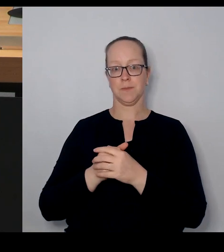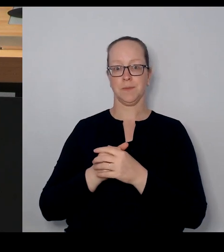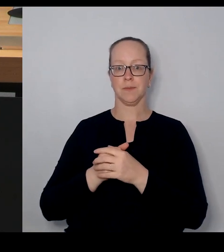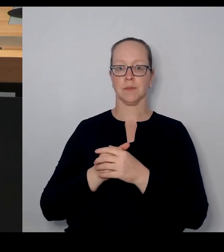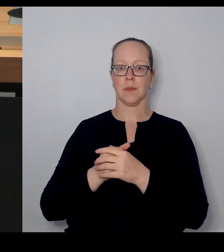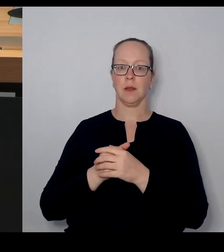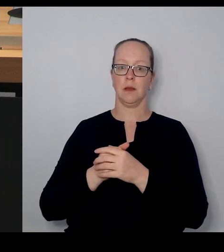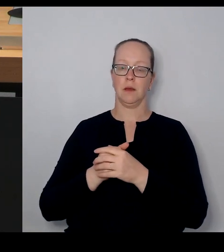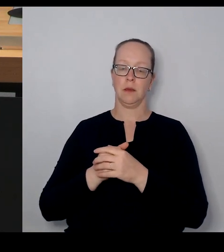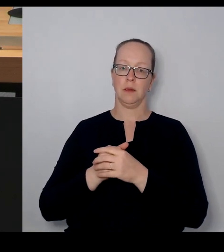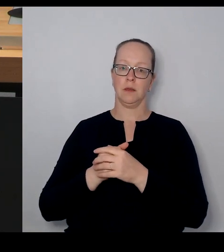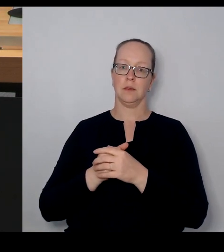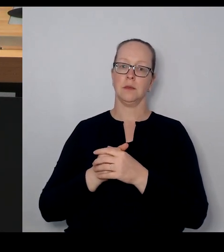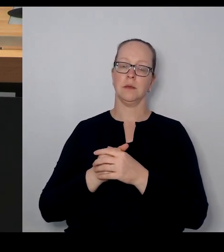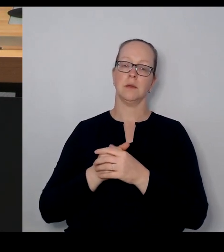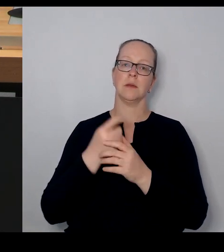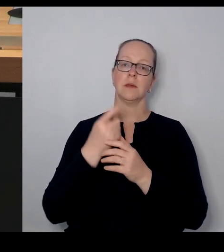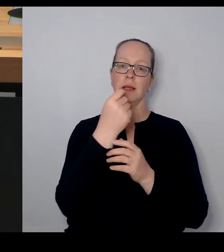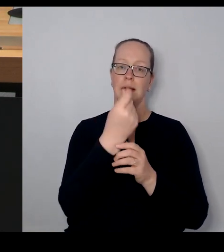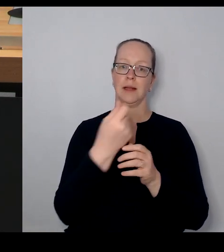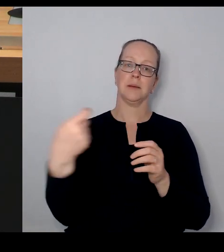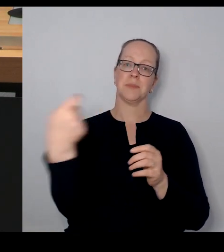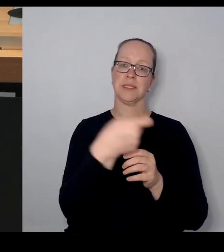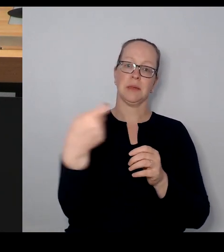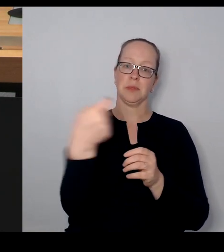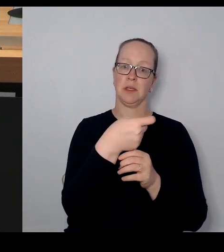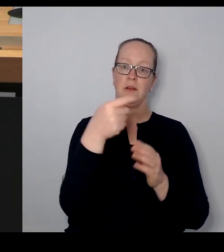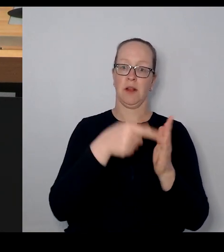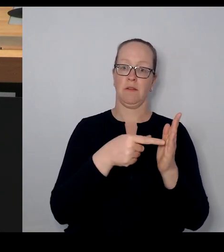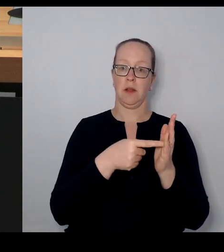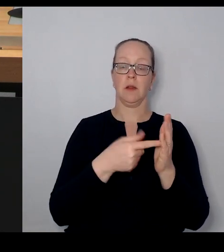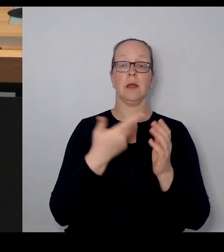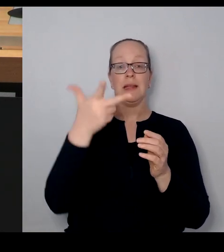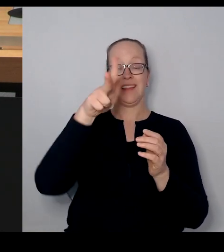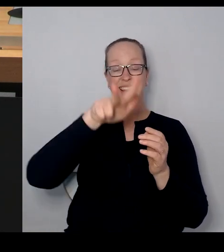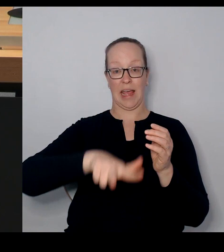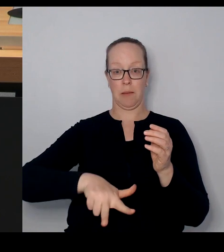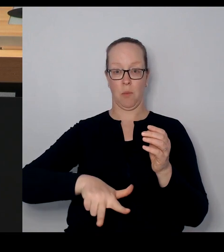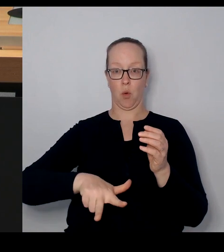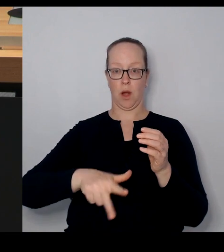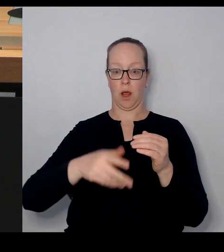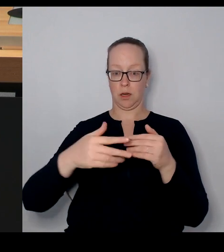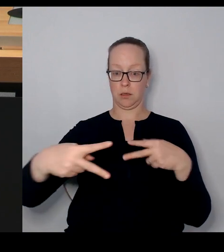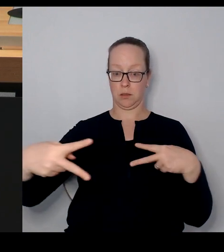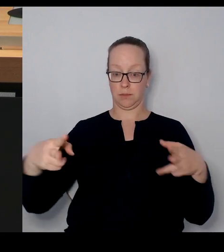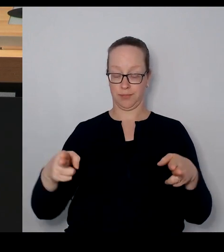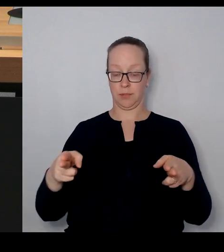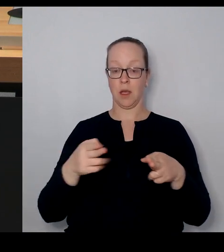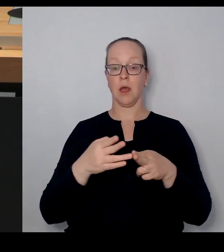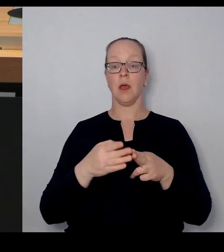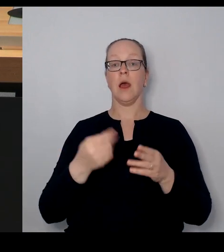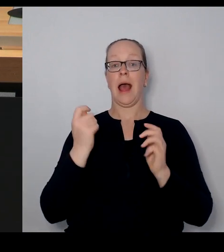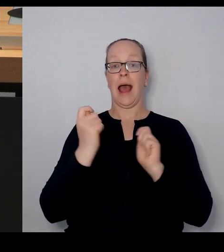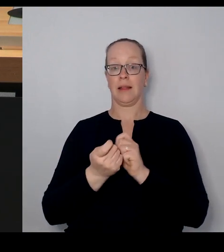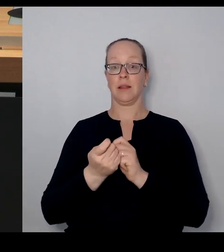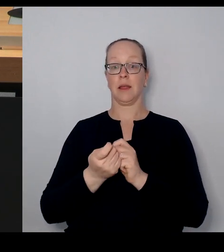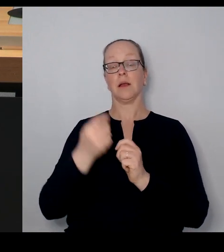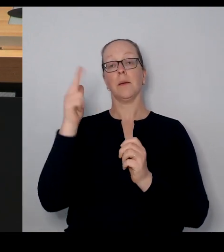drei Monaten den Antrag beschieden haben. Aus meiner Sicht ist dieser Vorschlag auch geeignet, gut gemeinten Druck dahingehend aufzubauen dass wir das